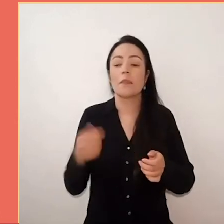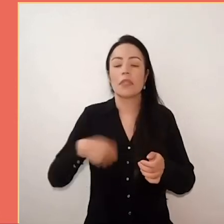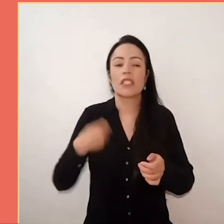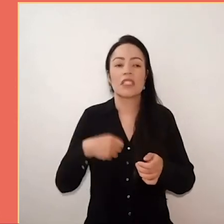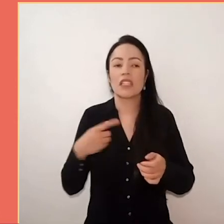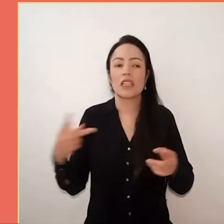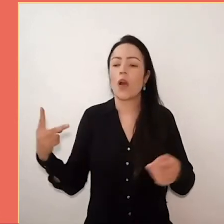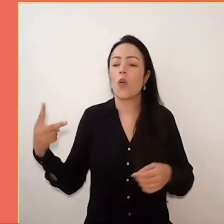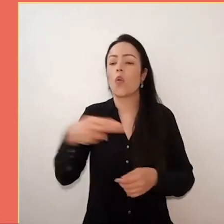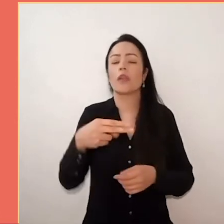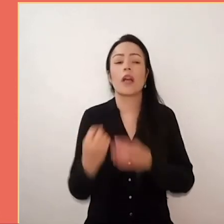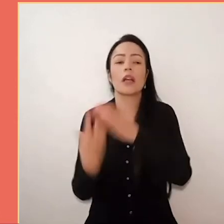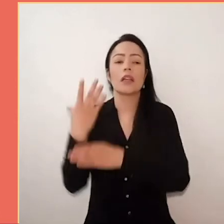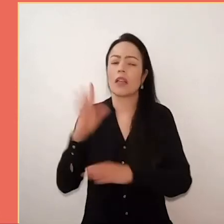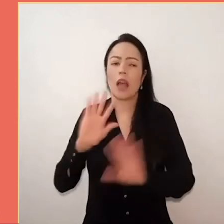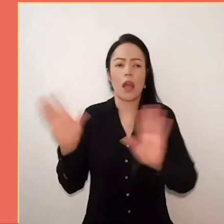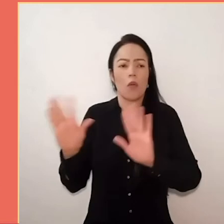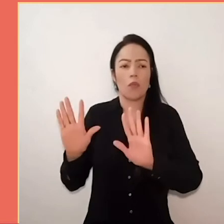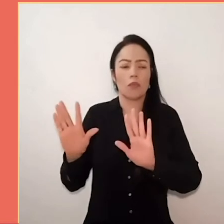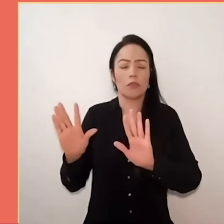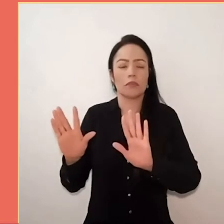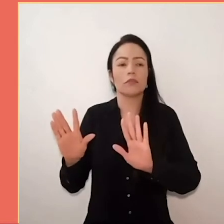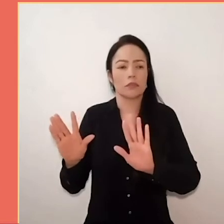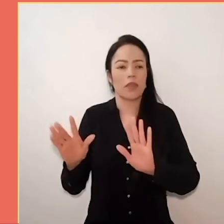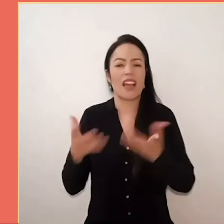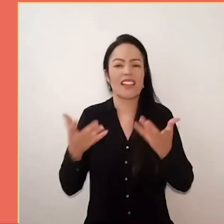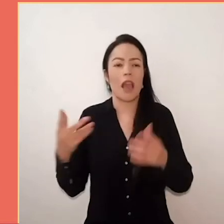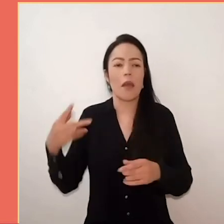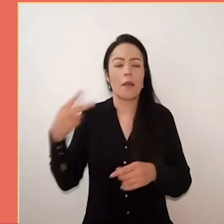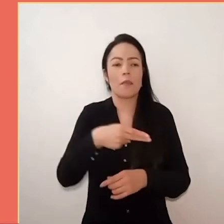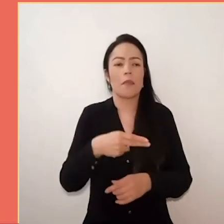a imaginação de uma literatura que vinha sendo uma literatura pujante, uma literatura